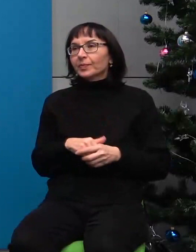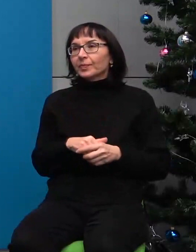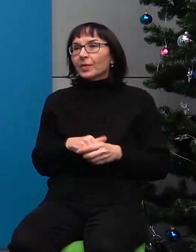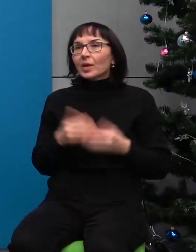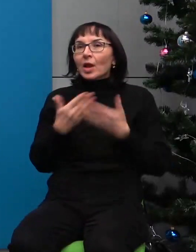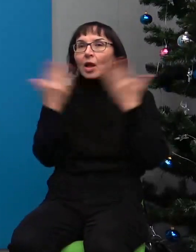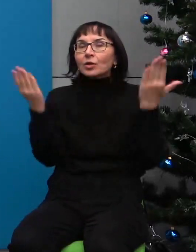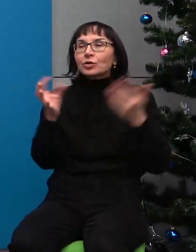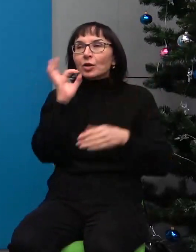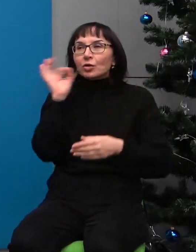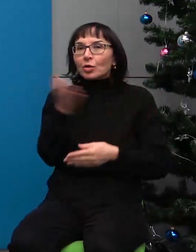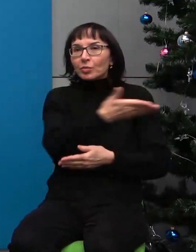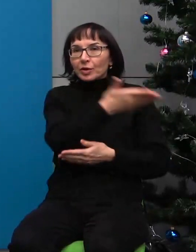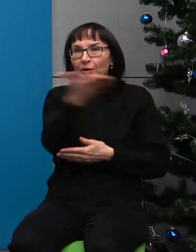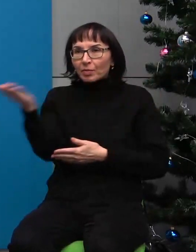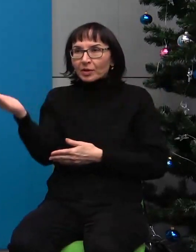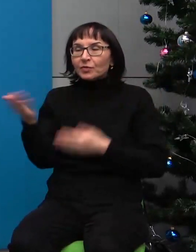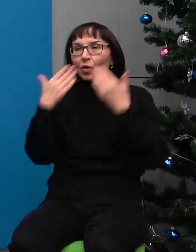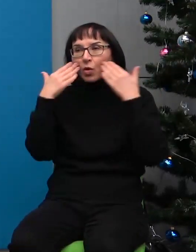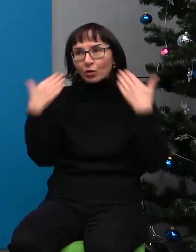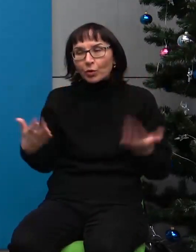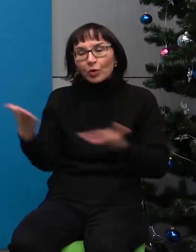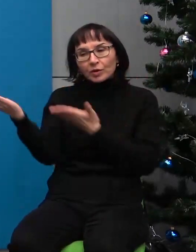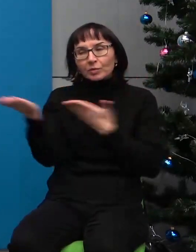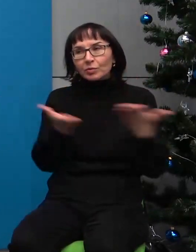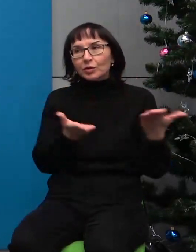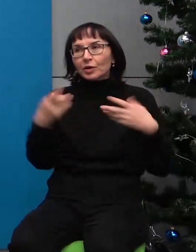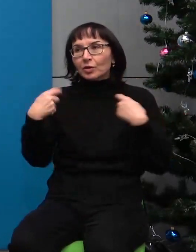Dzień dobry Państwu, kłaniam się, dziękuję za zaproszenie do Szczecina.